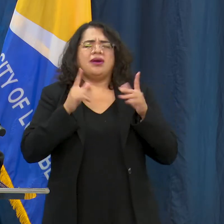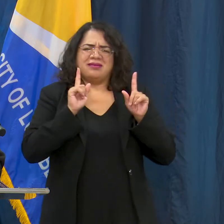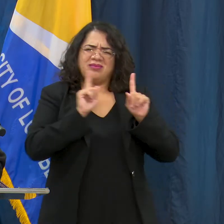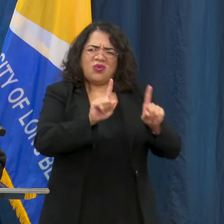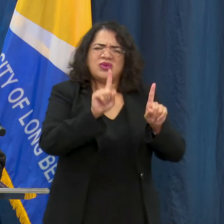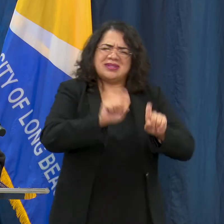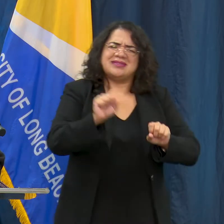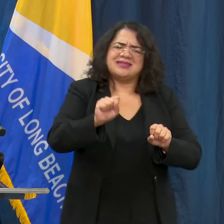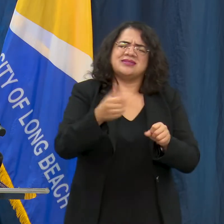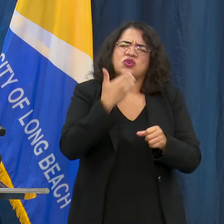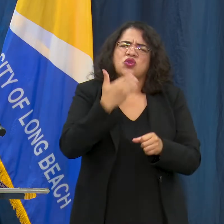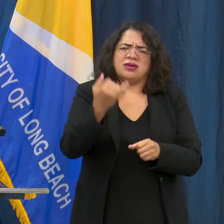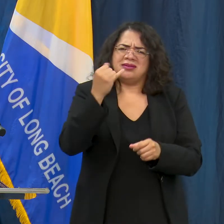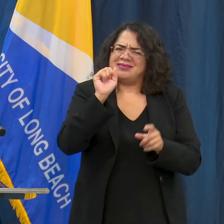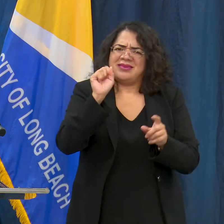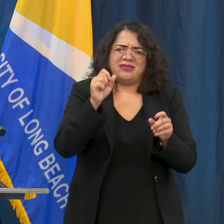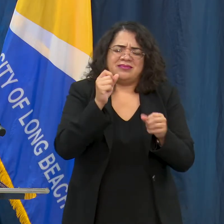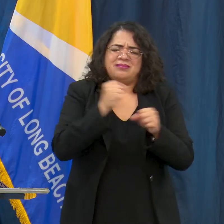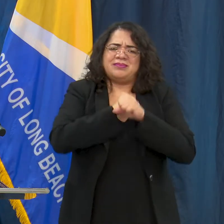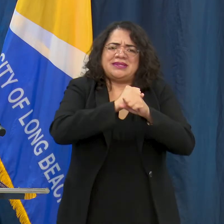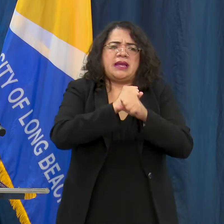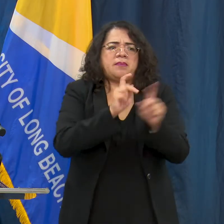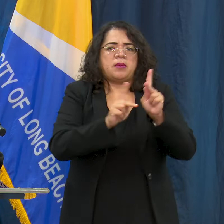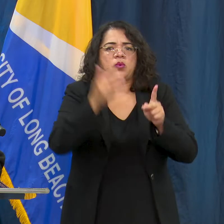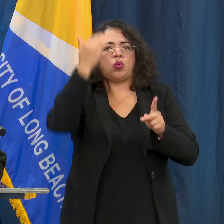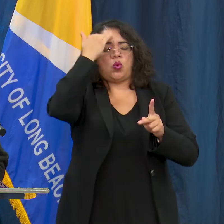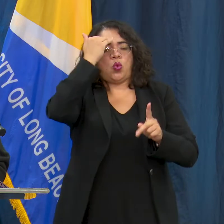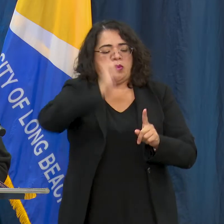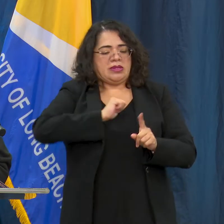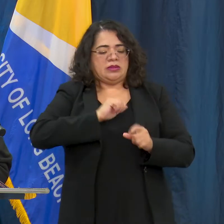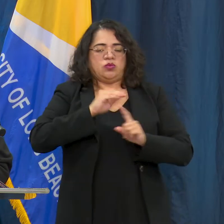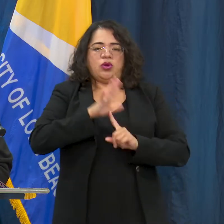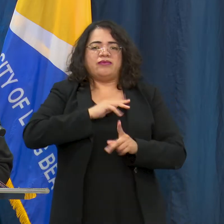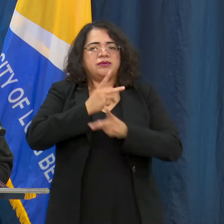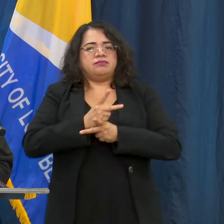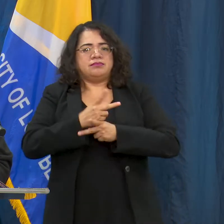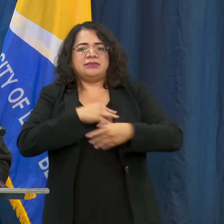manera que decir que tengo que hacer una cita para hacer Munna Prima es